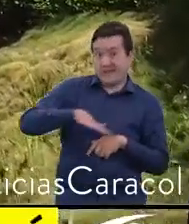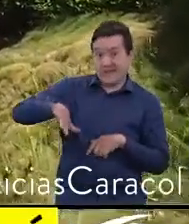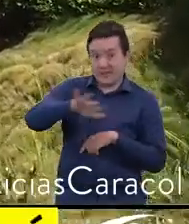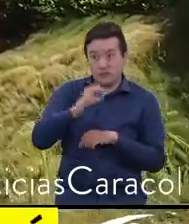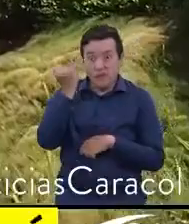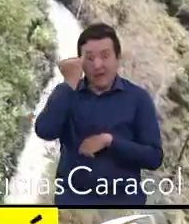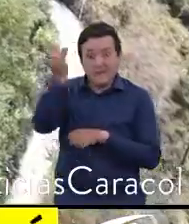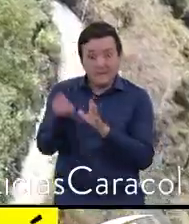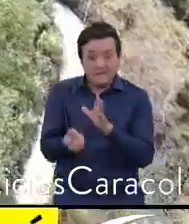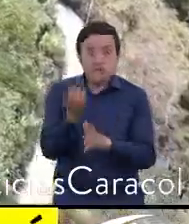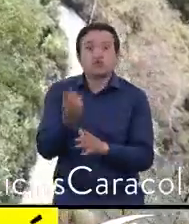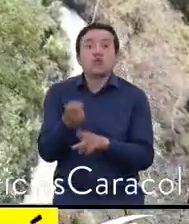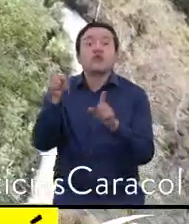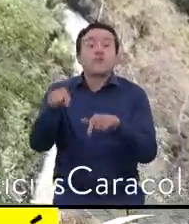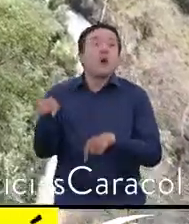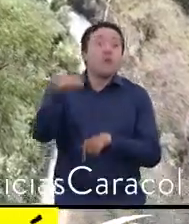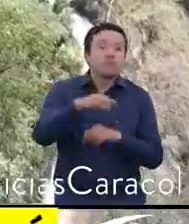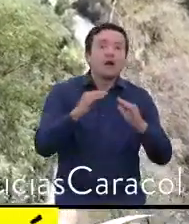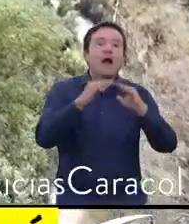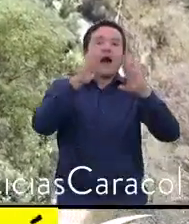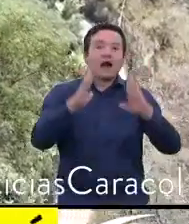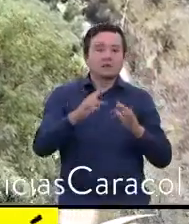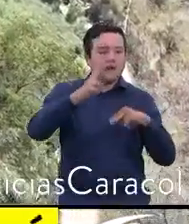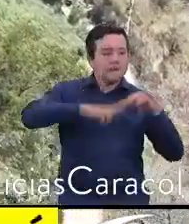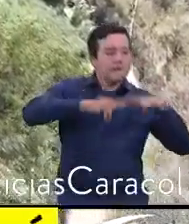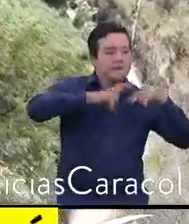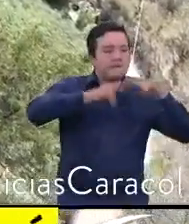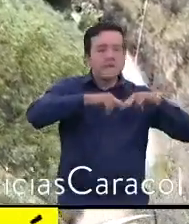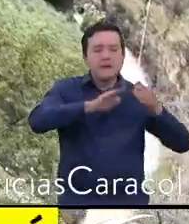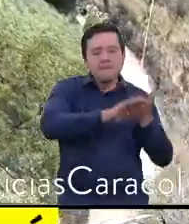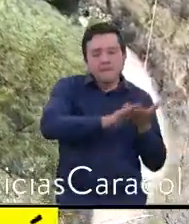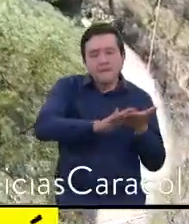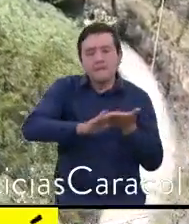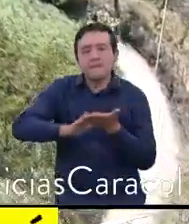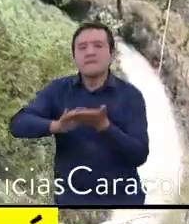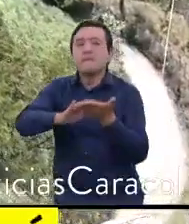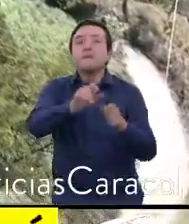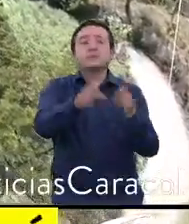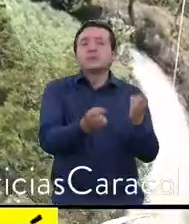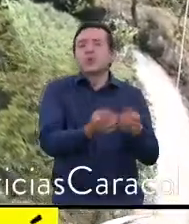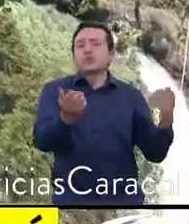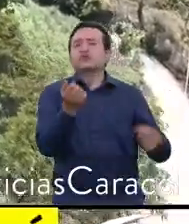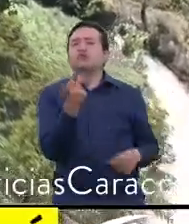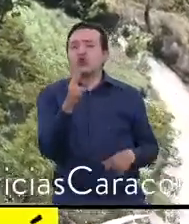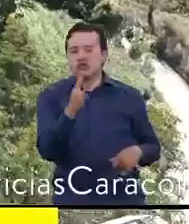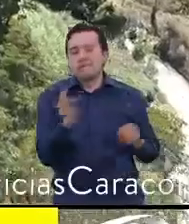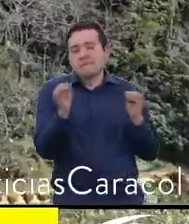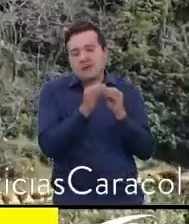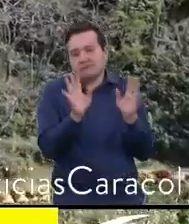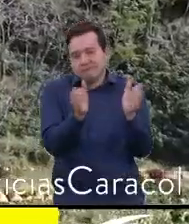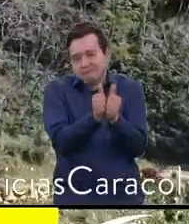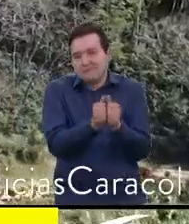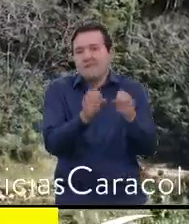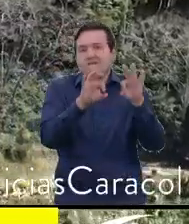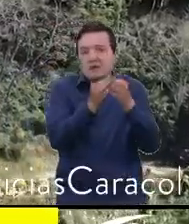buscará producir café especial. ))) en esta aldea productiva gamín se realizará un proyecto de vivienda donde podrán habitar 12 de los reincorporados con s